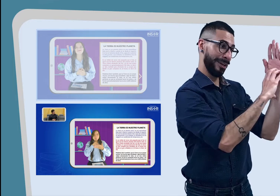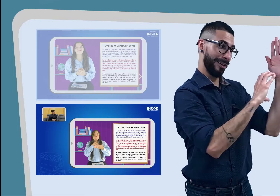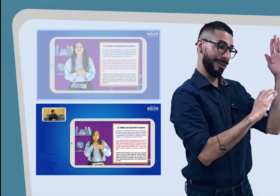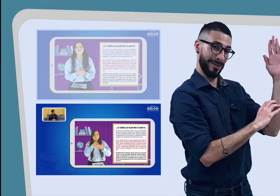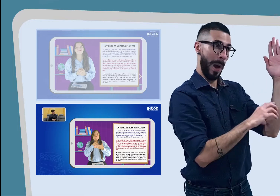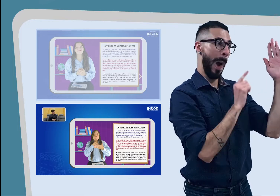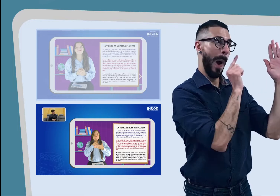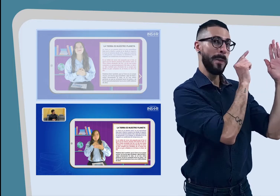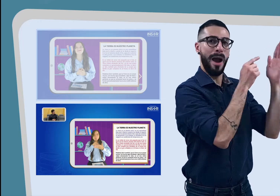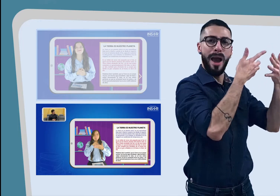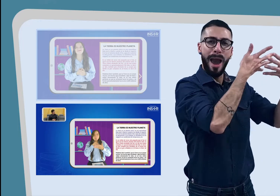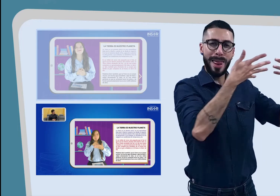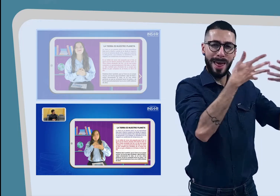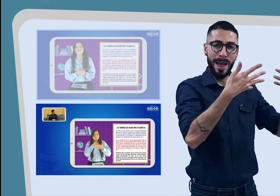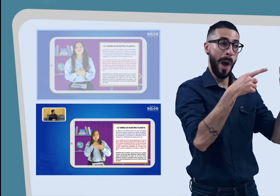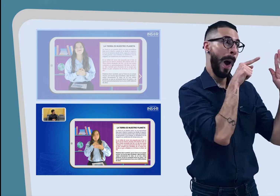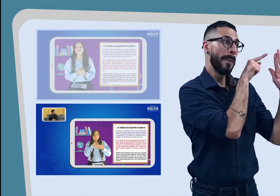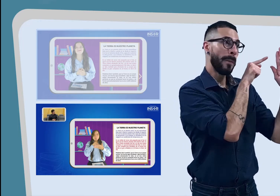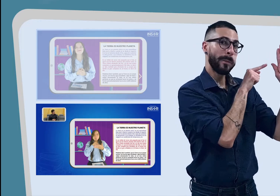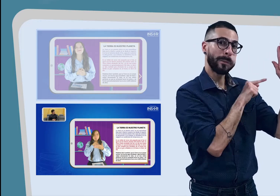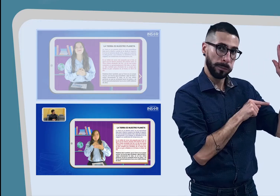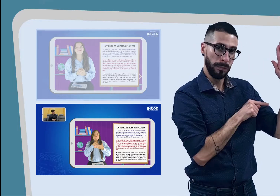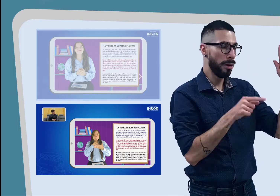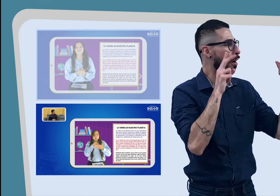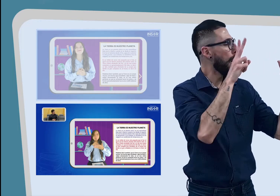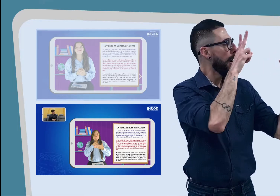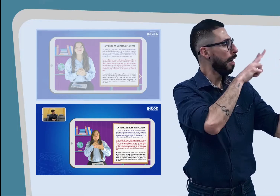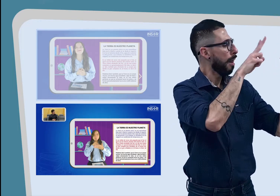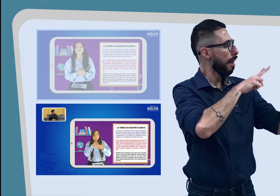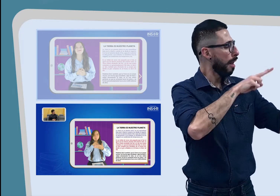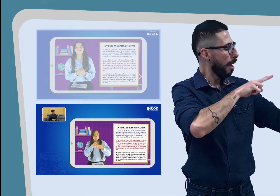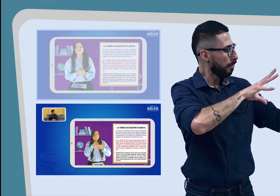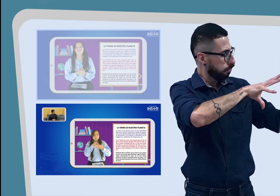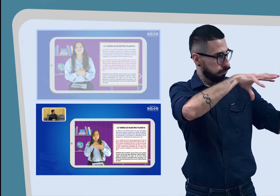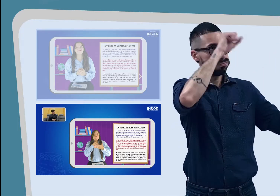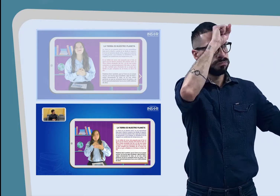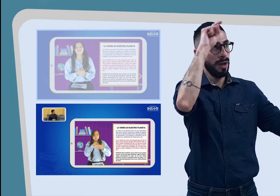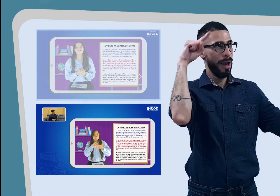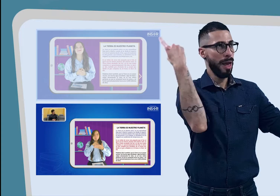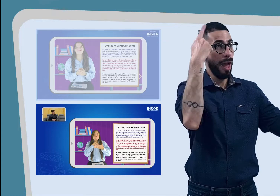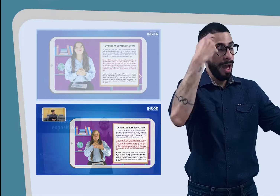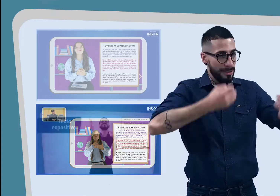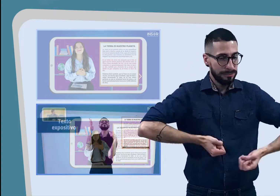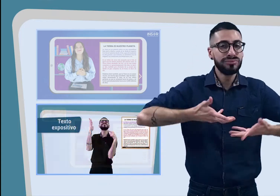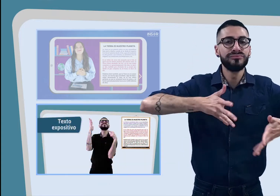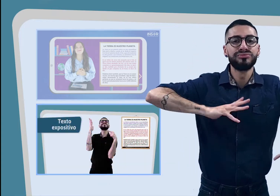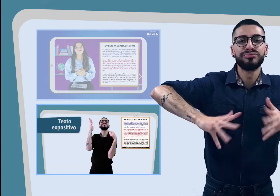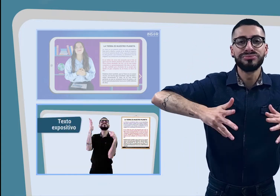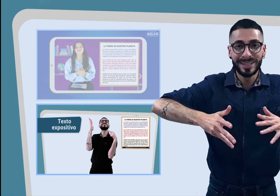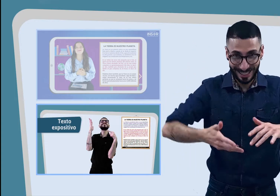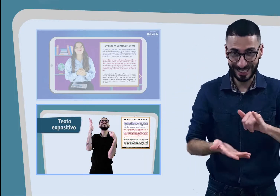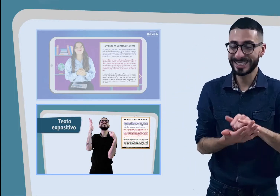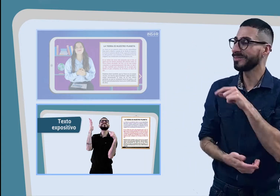del mismo texto en español y después se expresó en lengua de señas.